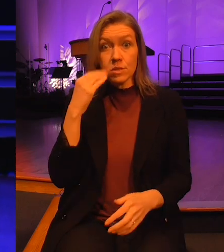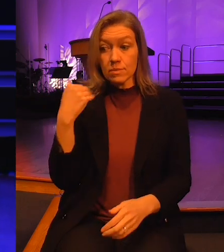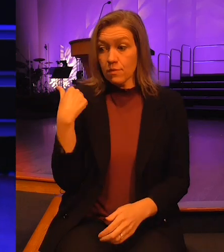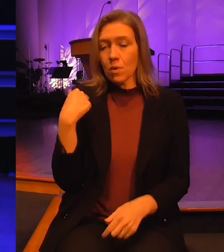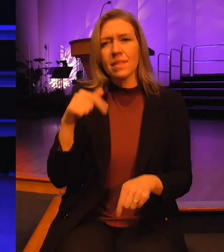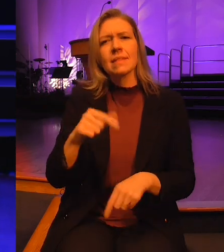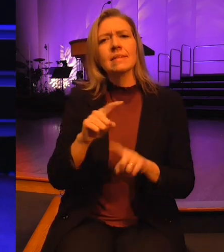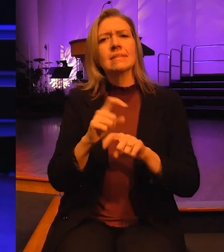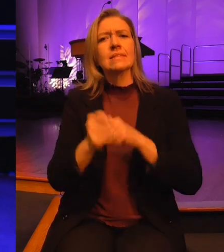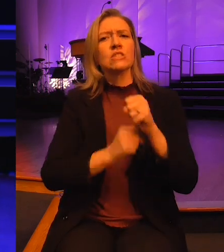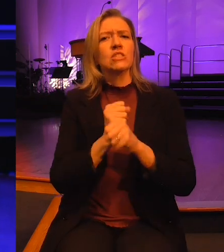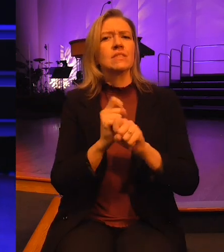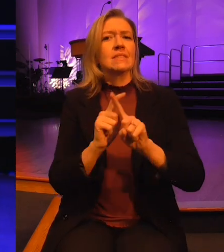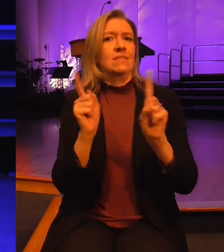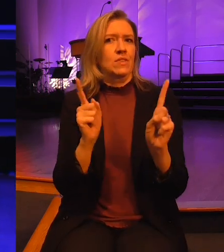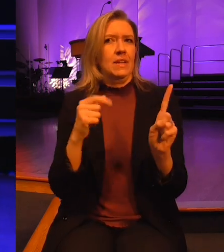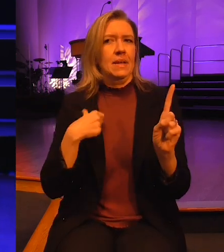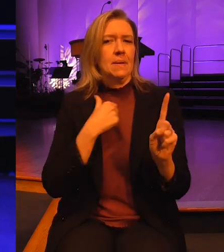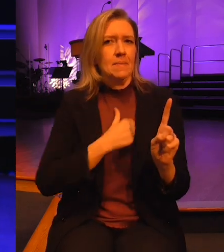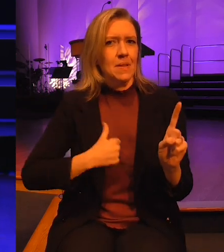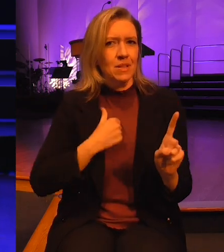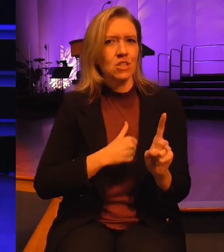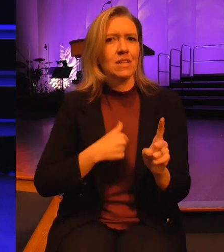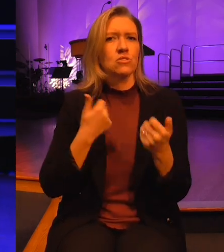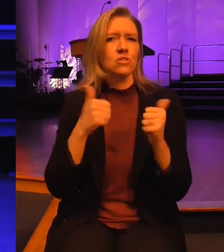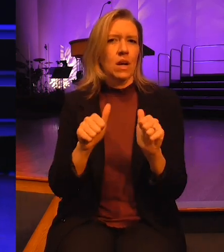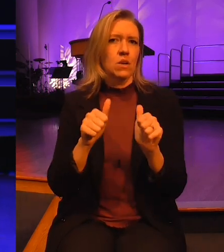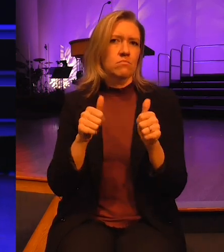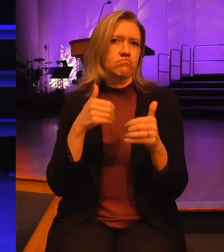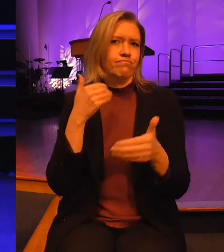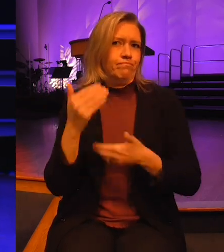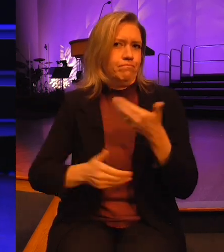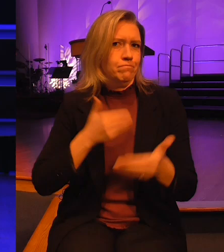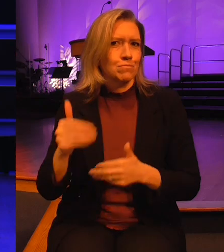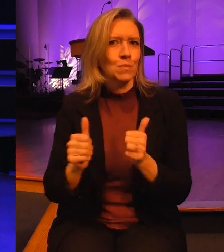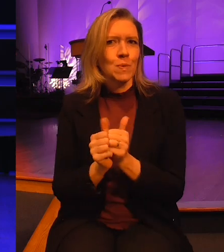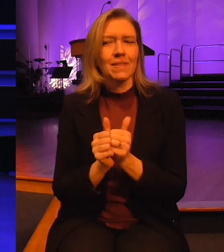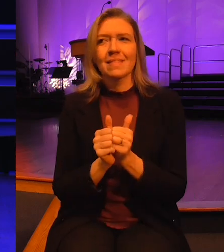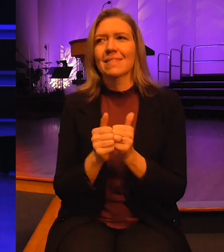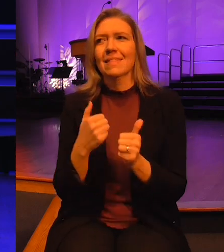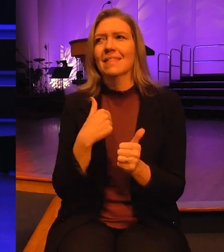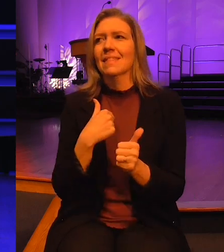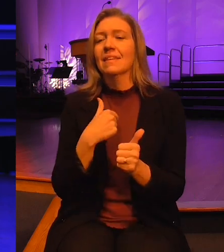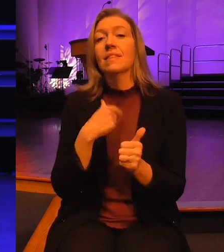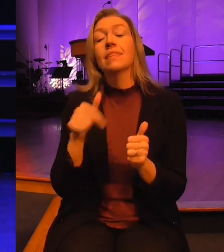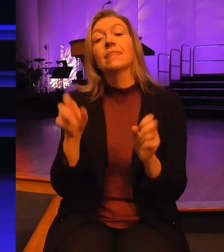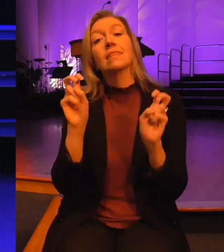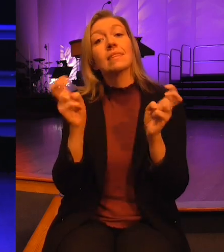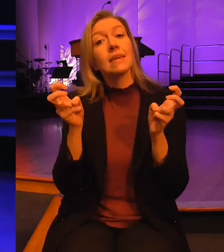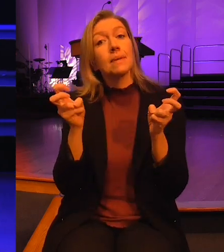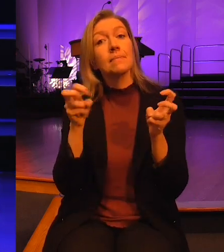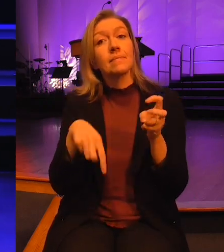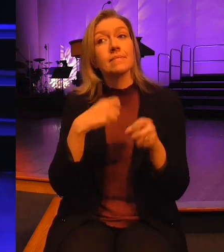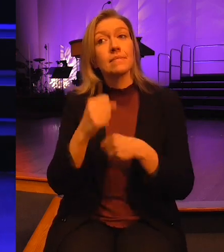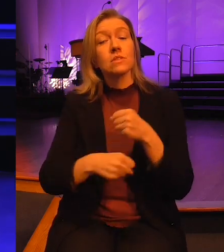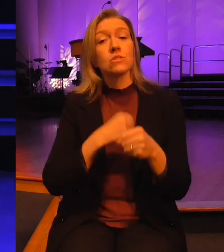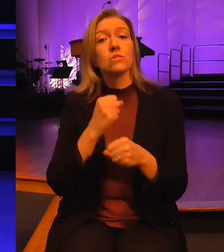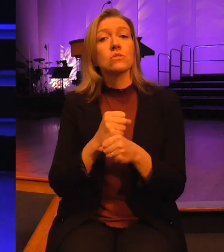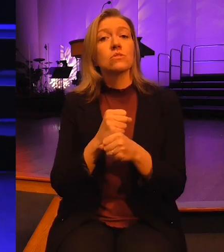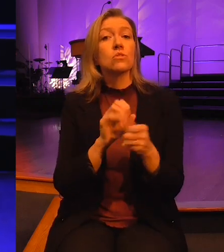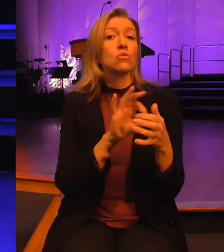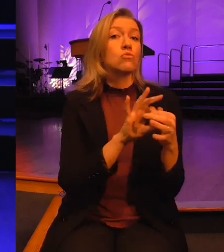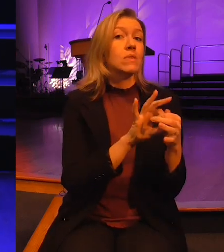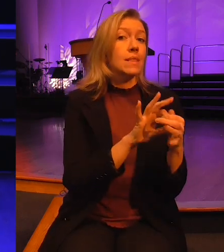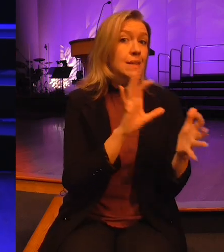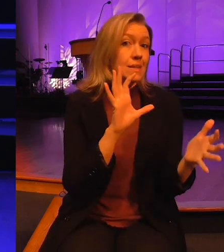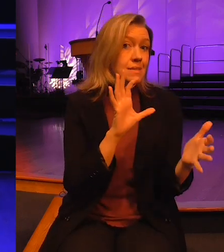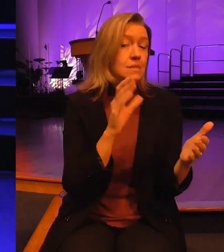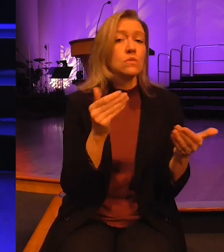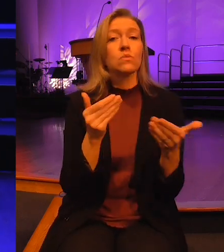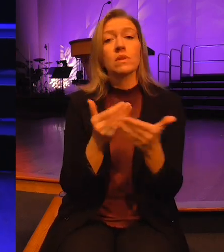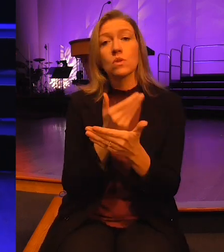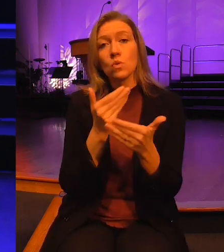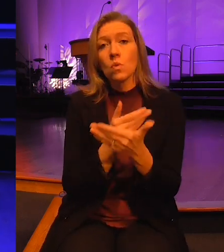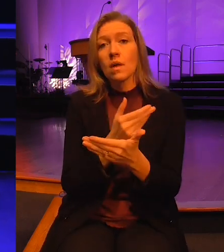fluyo conmigo, pero nuestro tema este año es la renovación y la resonancia de la liberación y mencioné